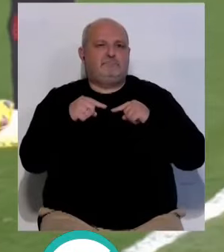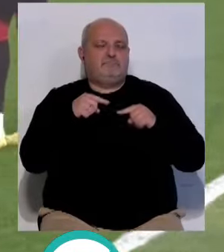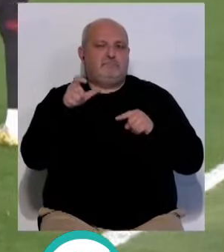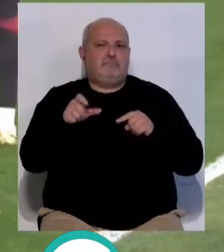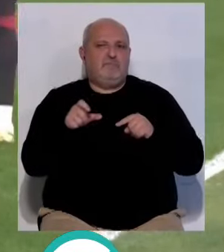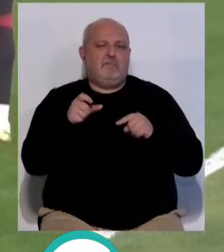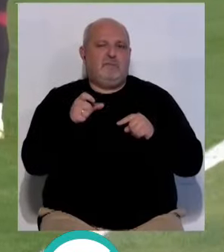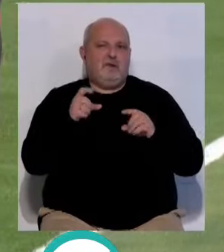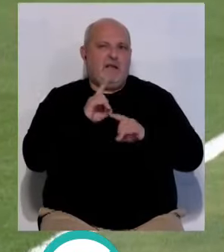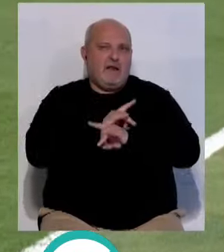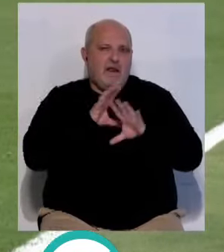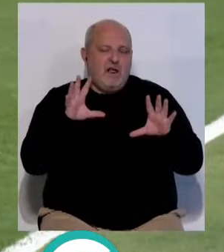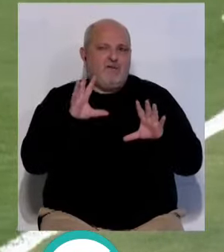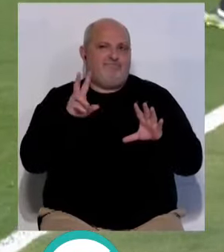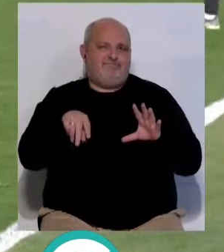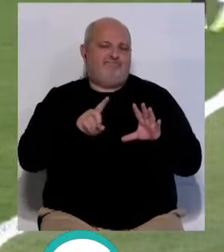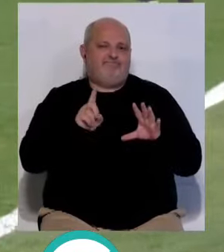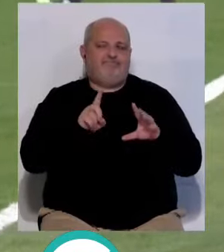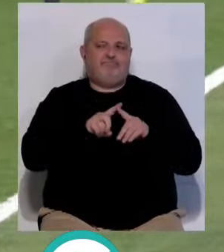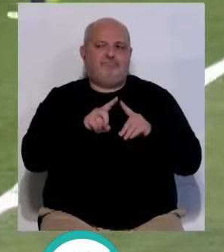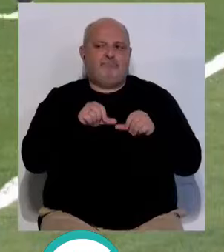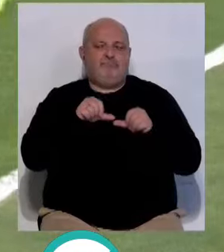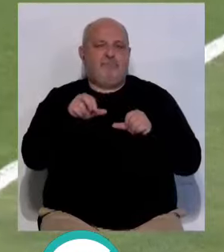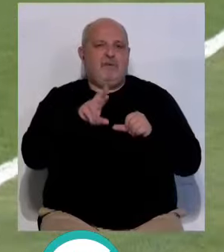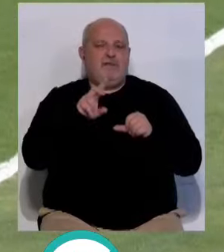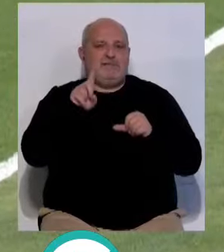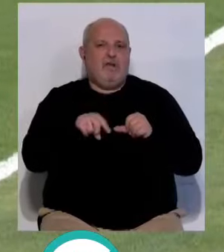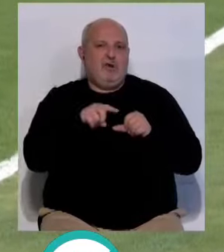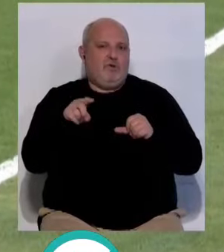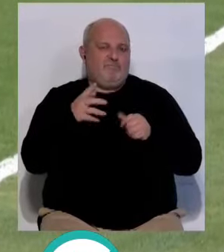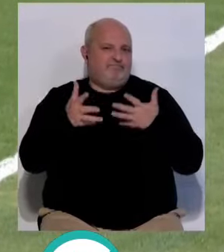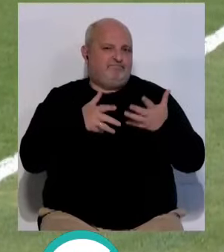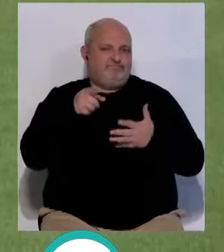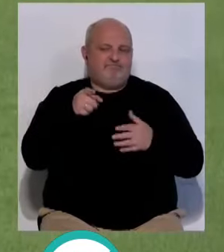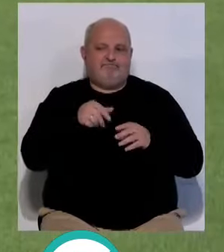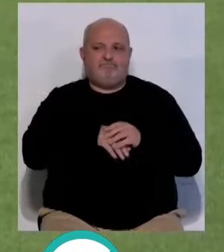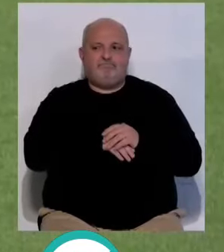defenestrar o no es un jugador que tiene que recuperar Sí o sí porque el c necesita este